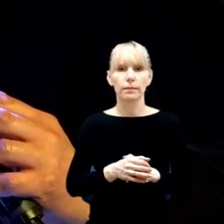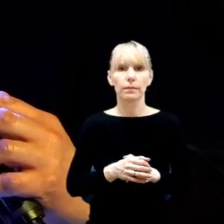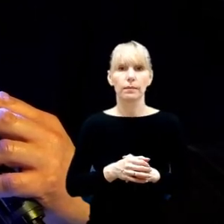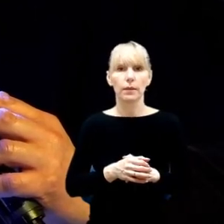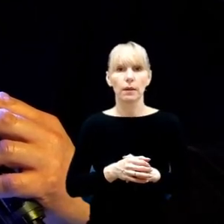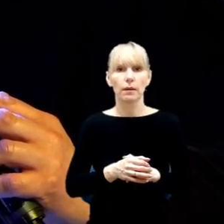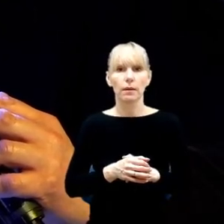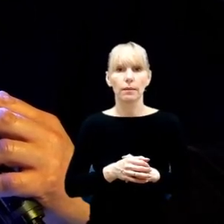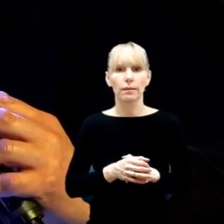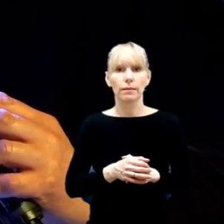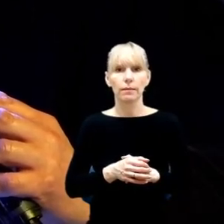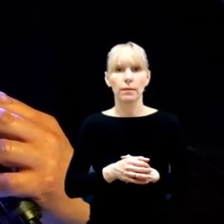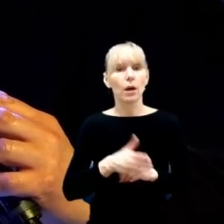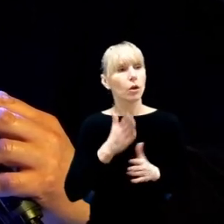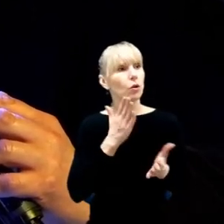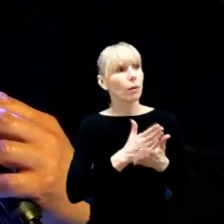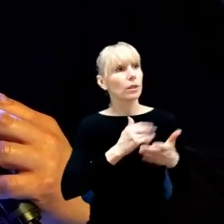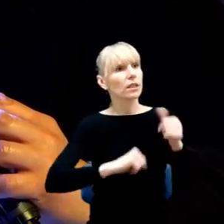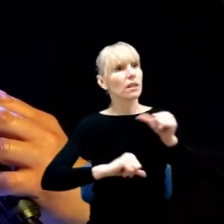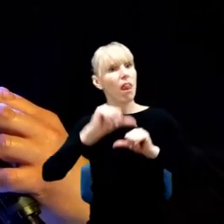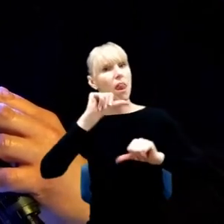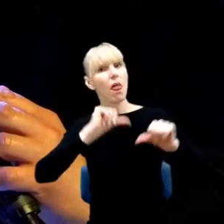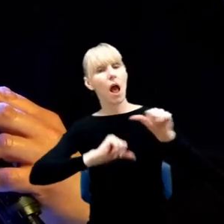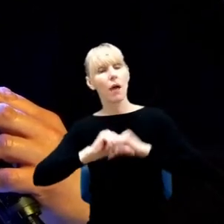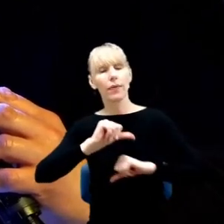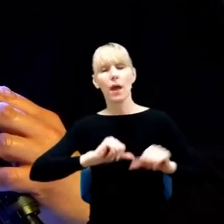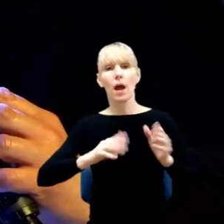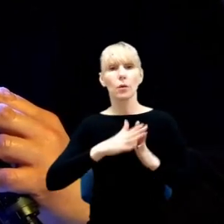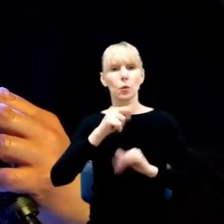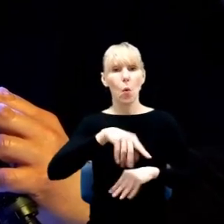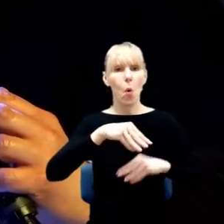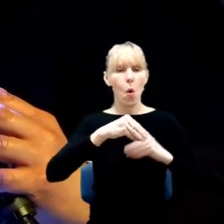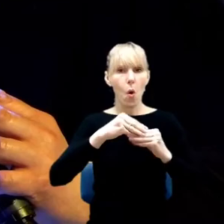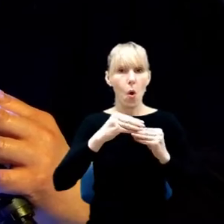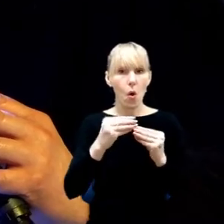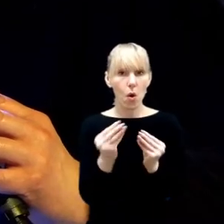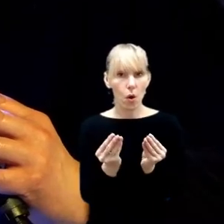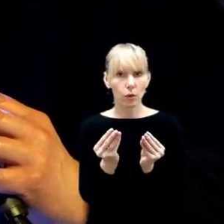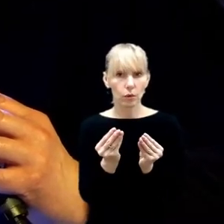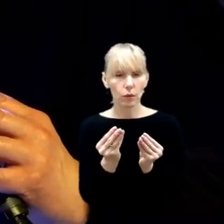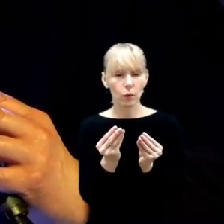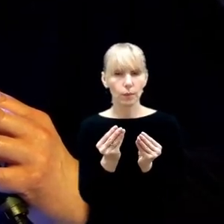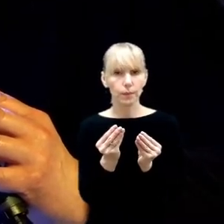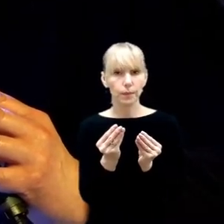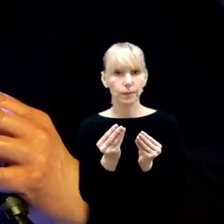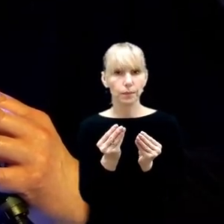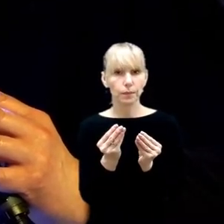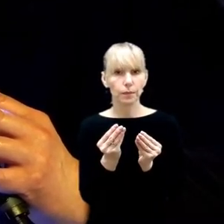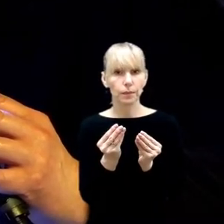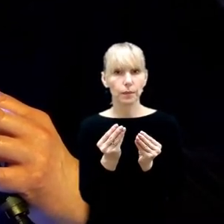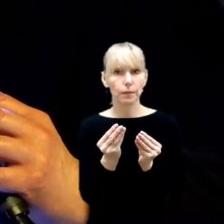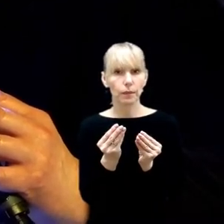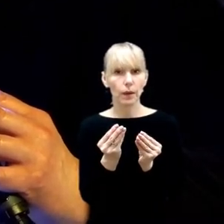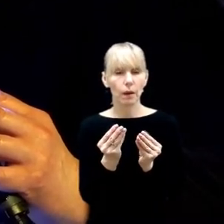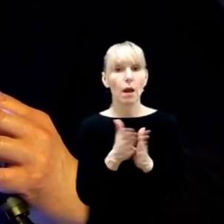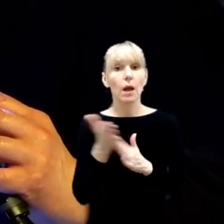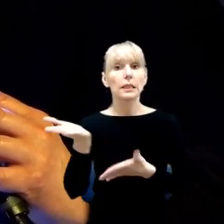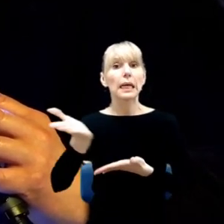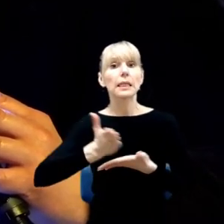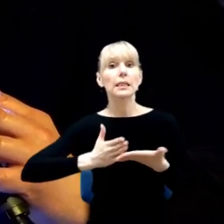że faktycznie, przez lata ten paradygmat rozwoju, tutaj nastawionego na sektor prywatny, dominował.